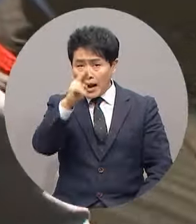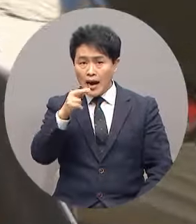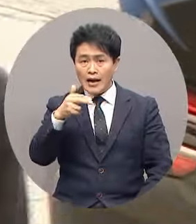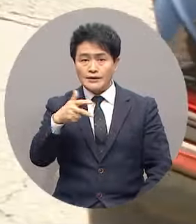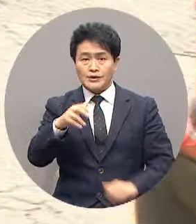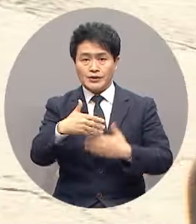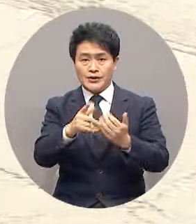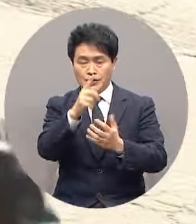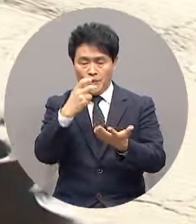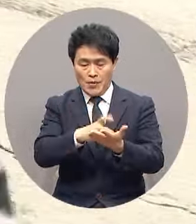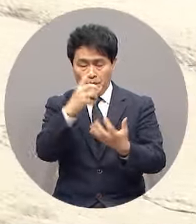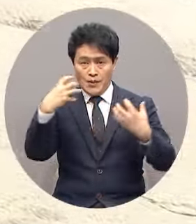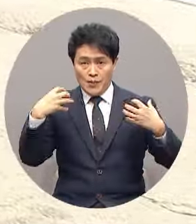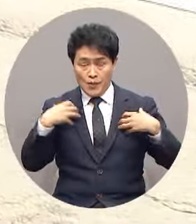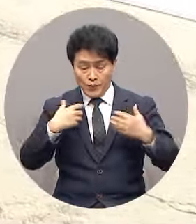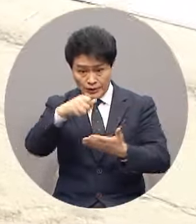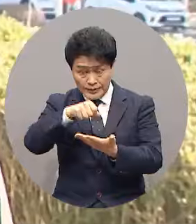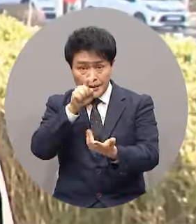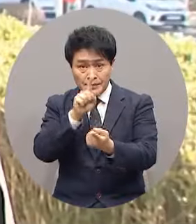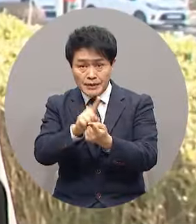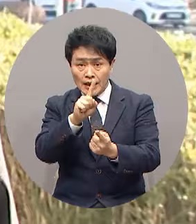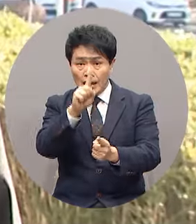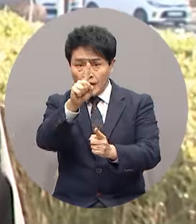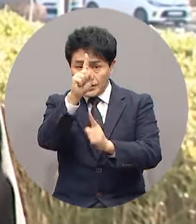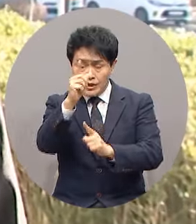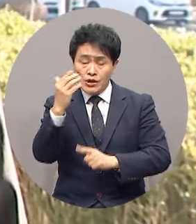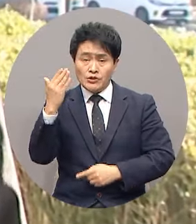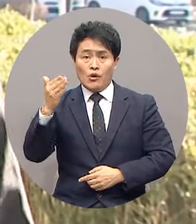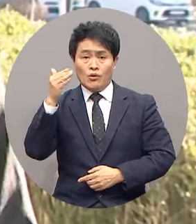박성재 법무부 장관은 오늘 아침 출근길에 기자들을 만나 이 전 장관에 대해 사실상